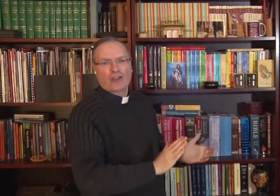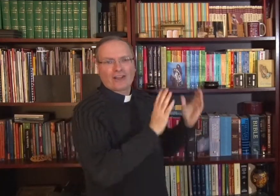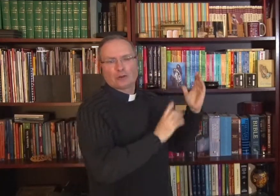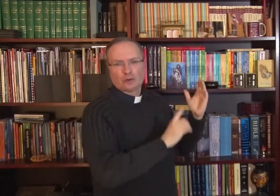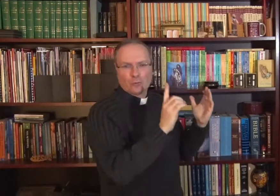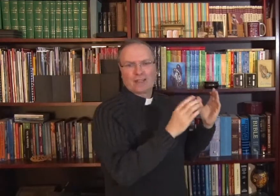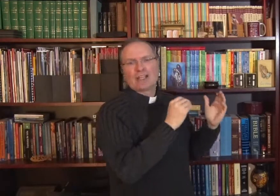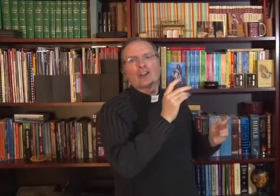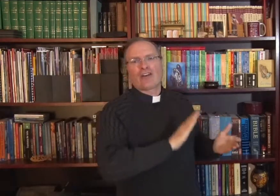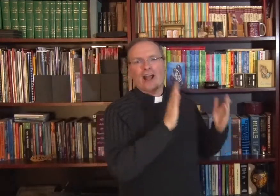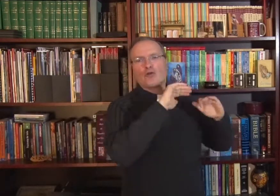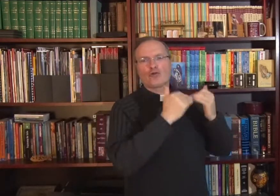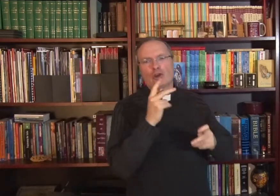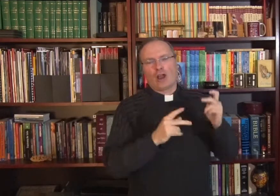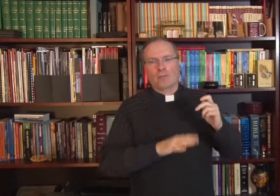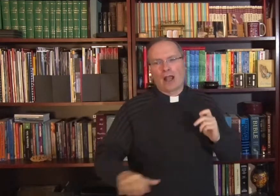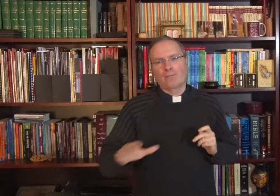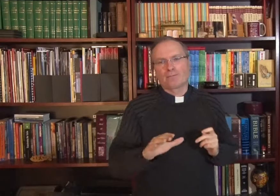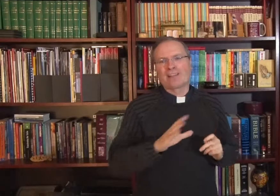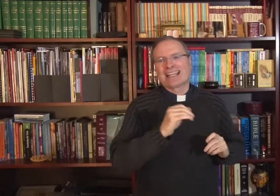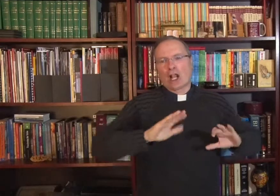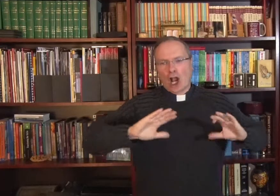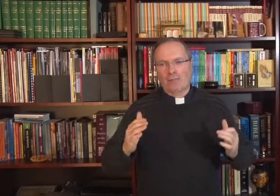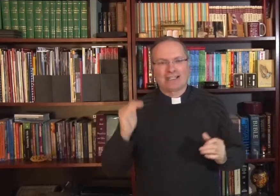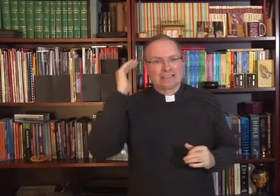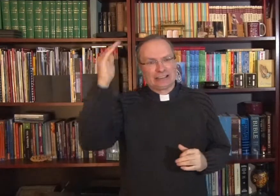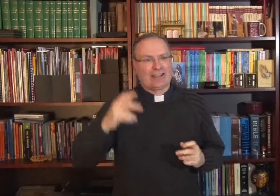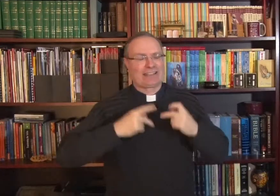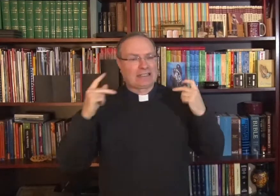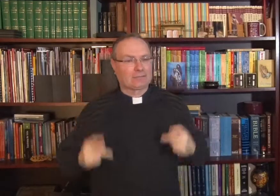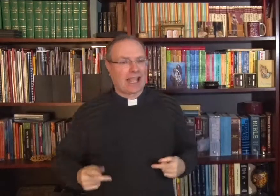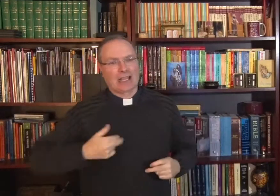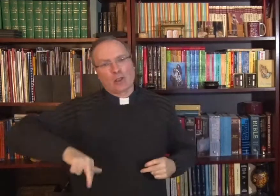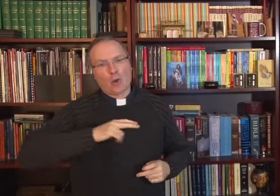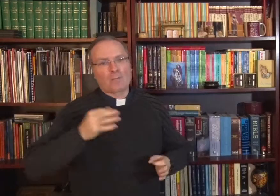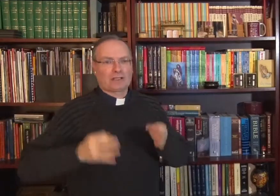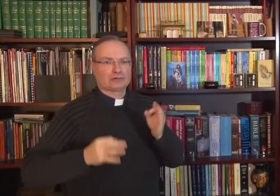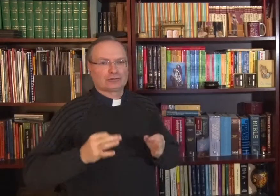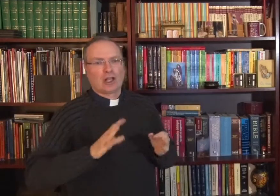devant Dieu et devant tout le peuple, et comment les chefs des prêtres et nos magistrats